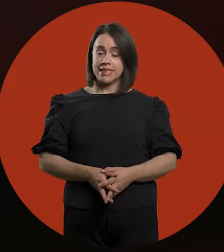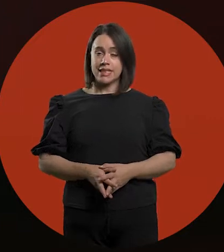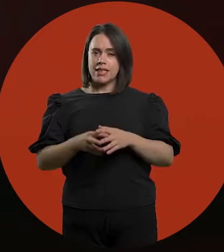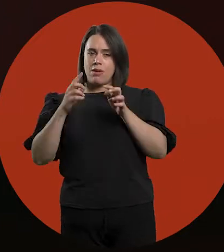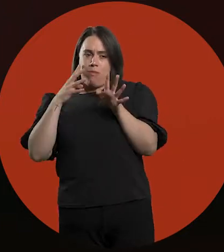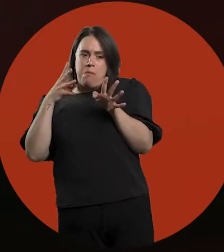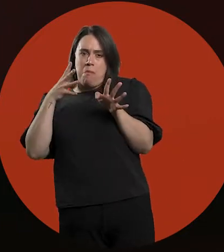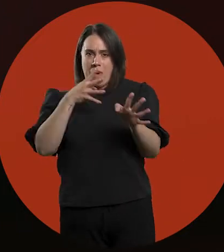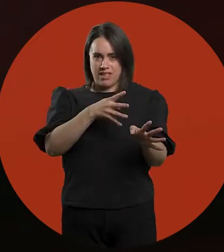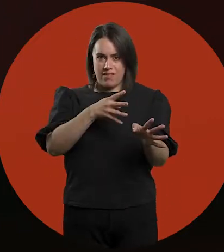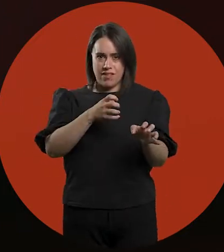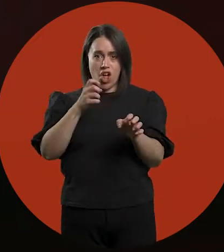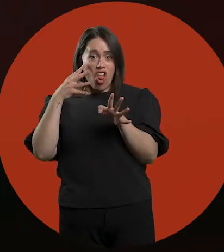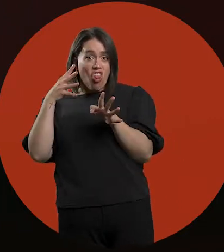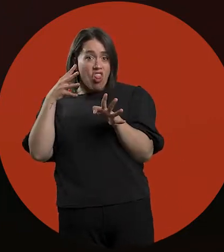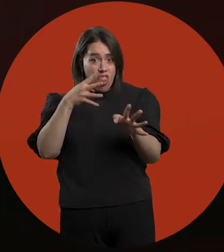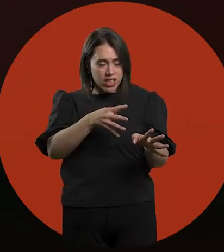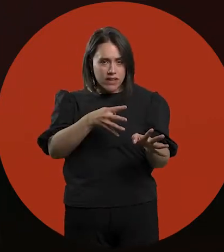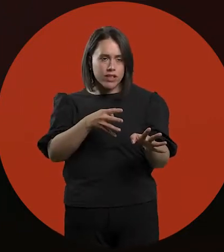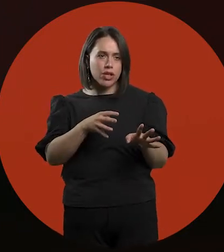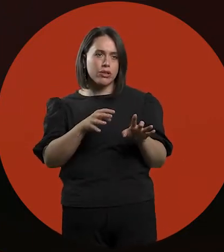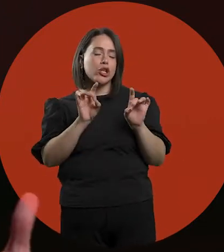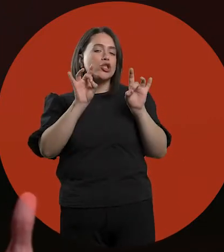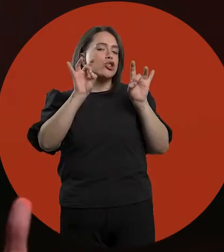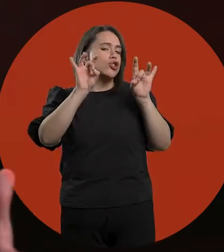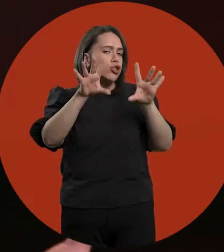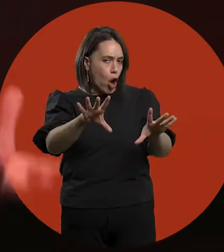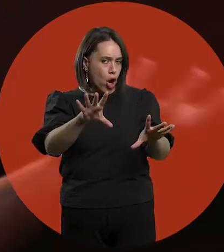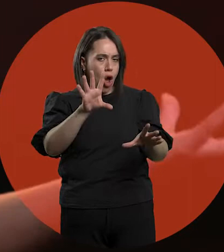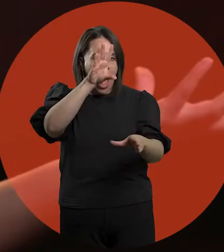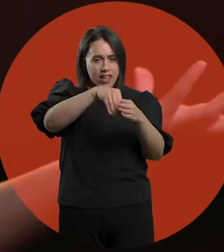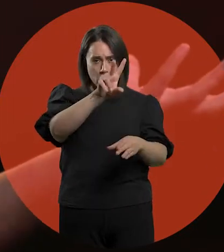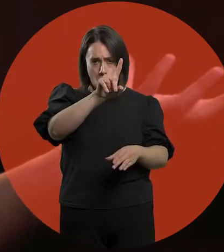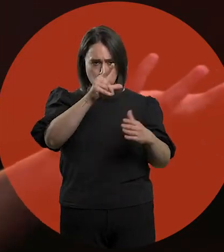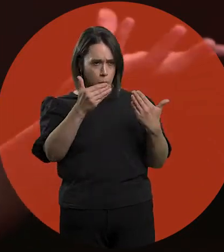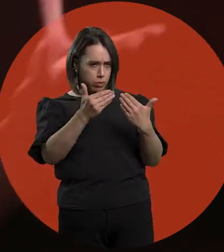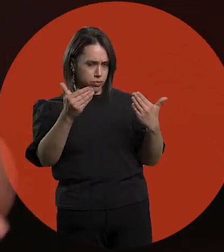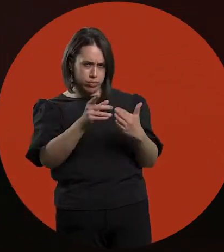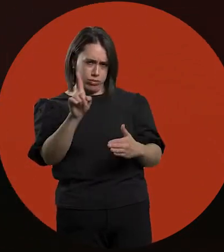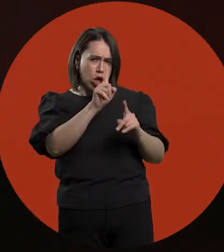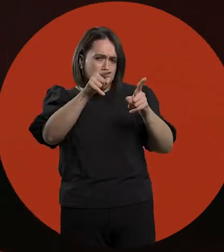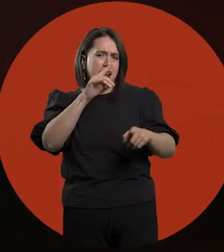los retos que no solo te ponen en UTU, sino en la vida en general.